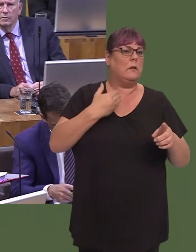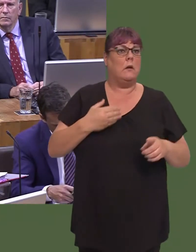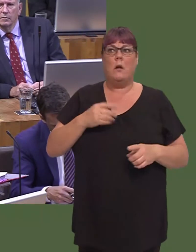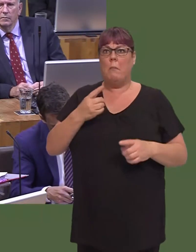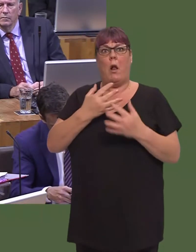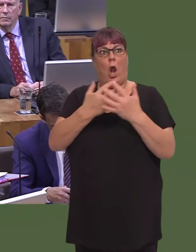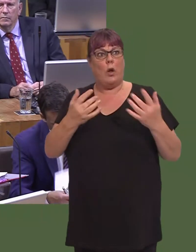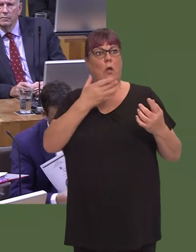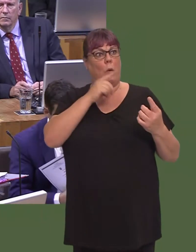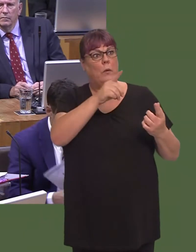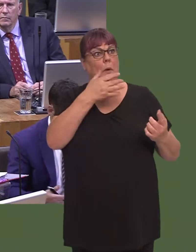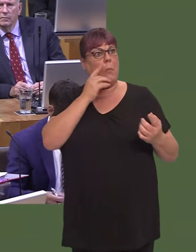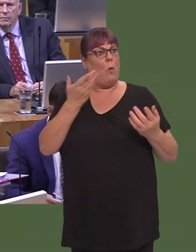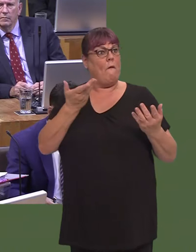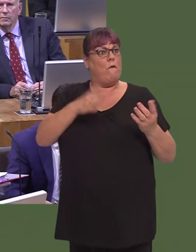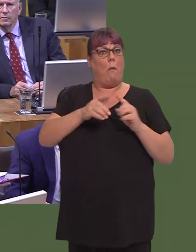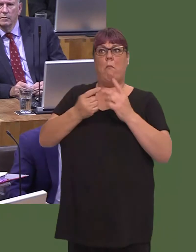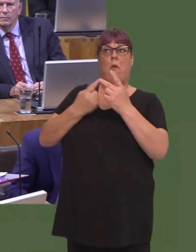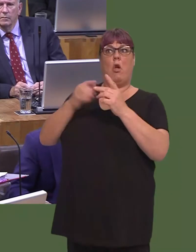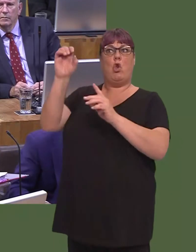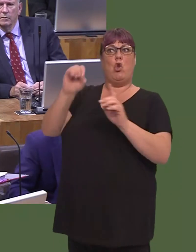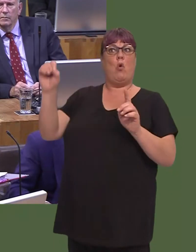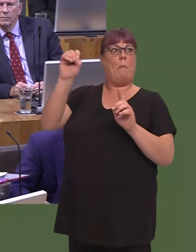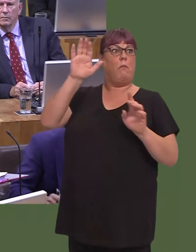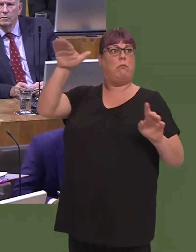rhwng 2006 a 2008 er mwyn paratoi'r safle ar gyfer datblygu, sef dodi'r hewlydd mewn